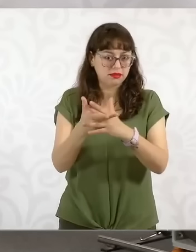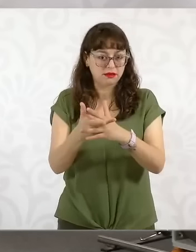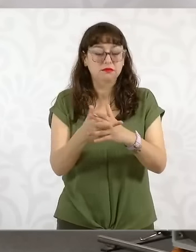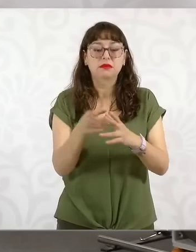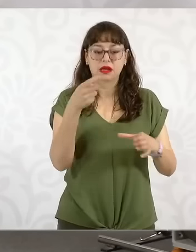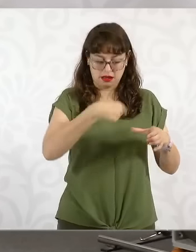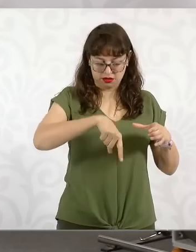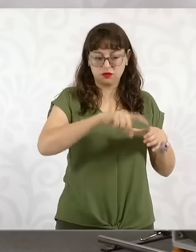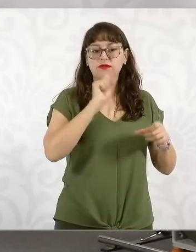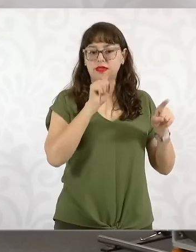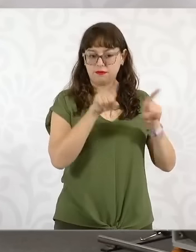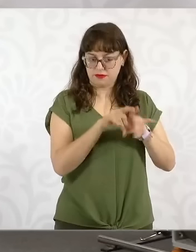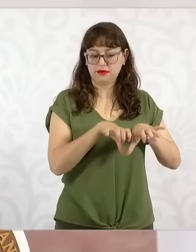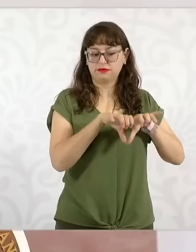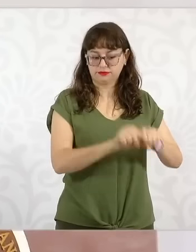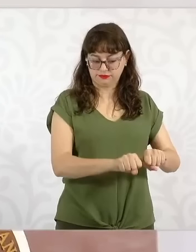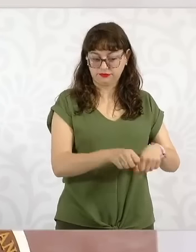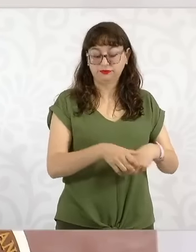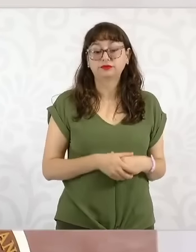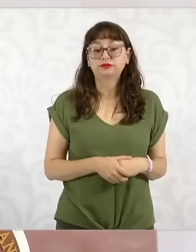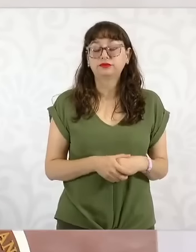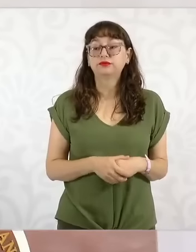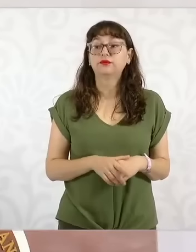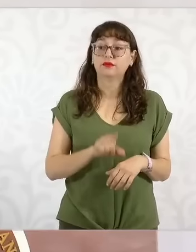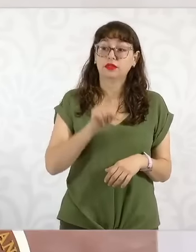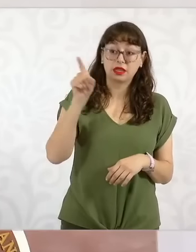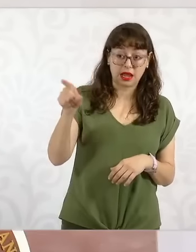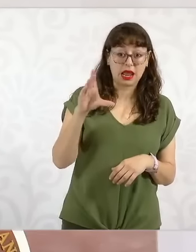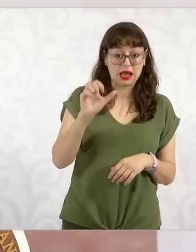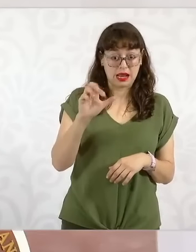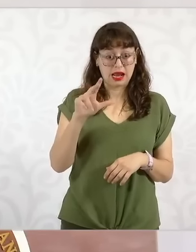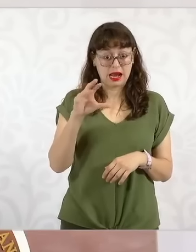del círculo cercano de colaboradores de Carlos Manso había personas que actuaban al servicio